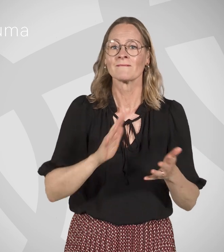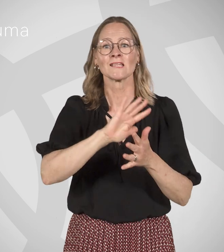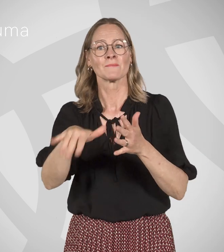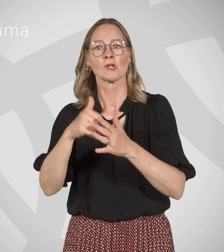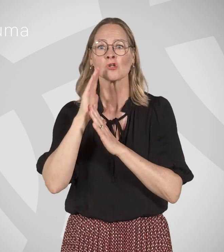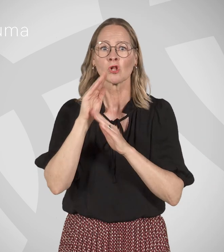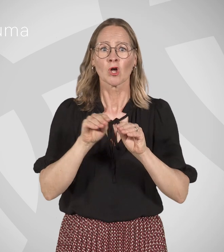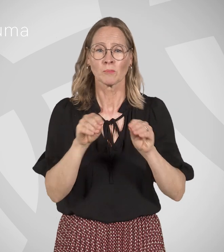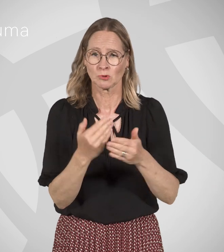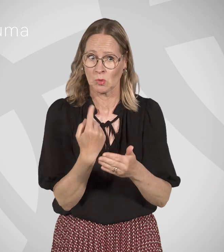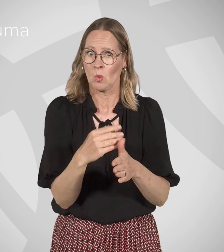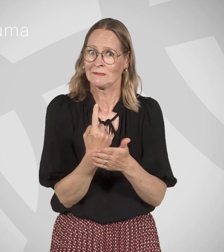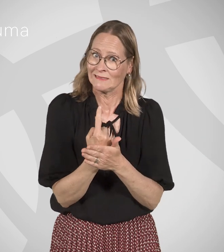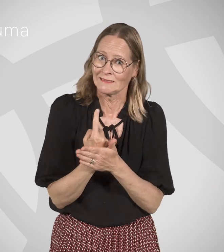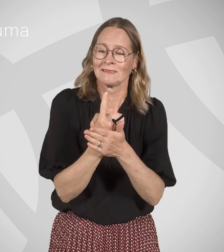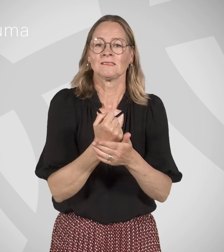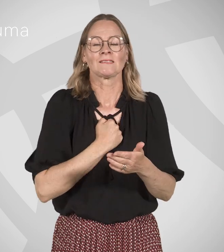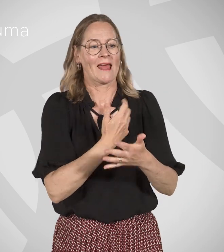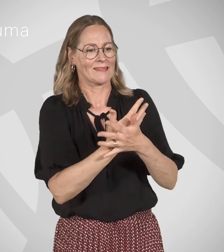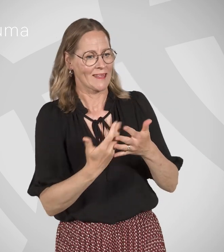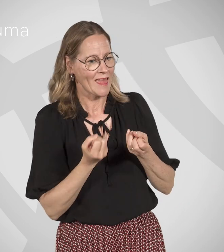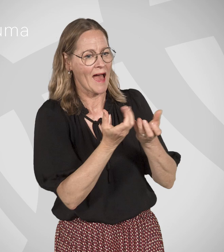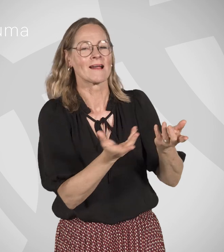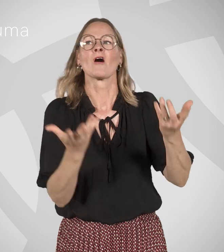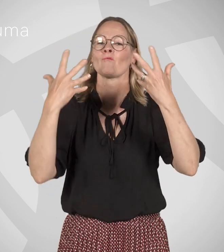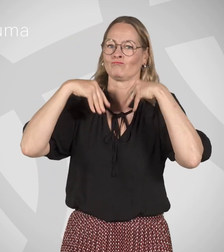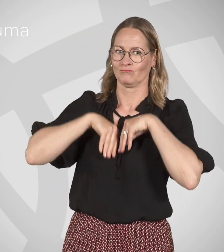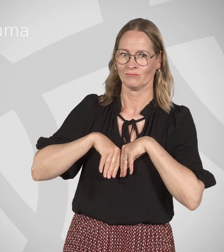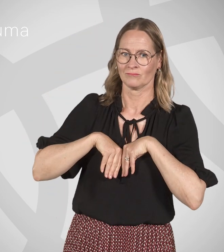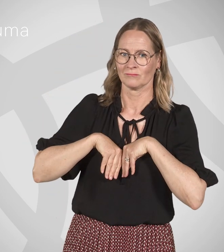Viittomakielen kotiopetus on siksi avainasemassa kielen omaksumisessa.